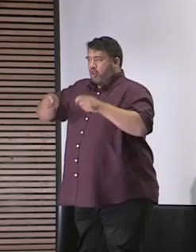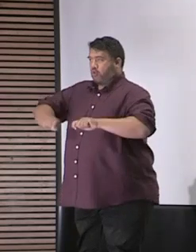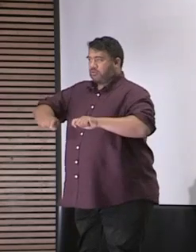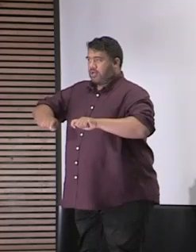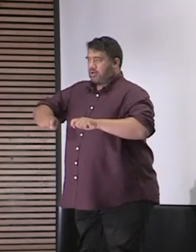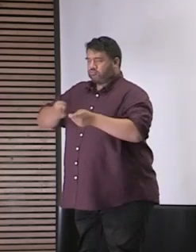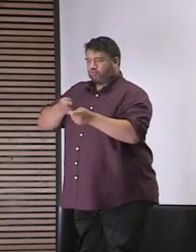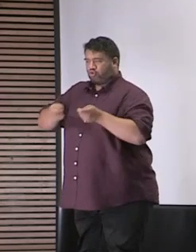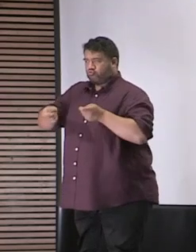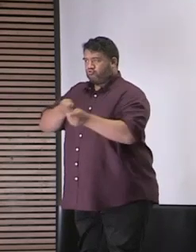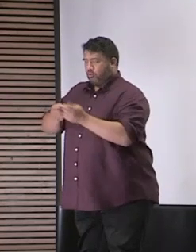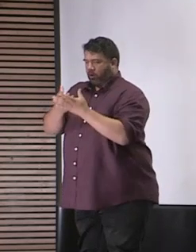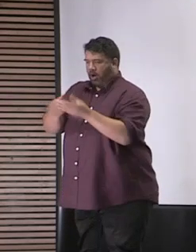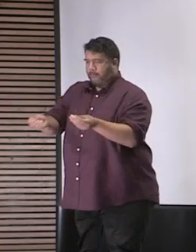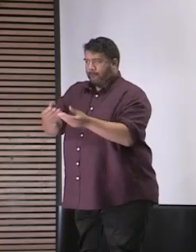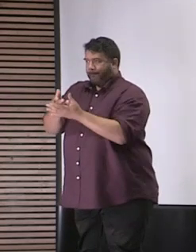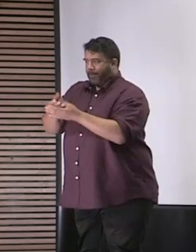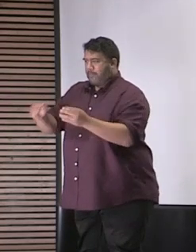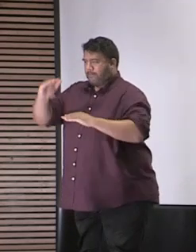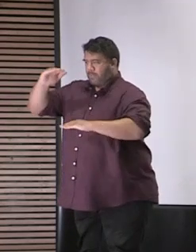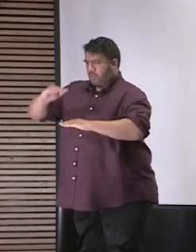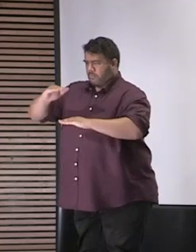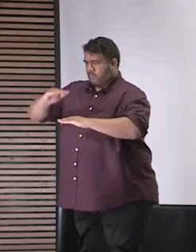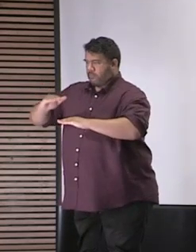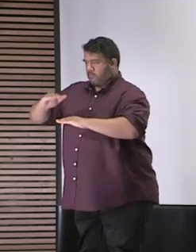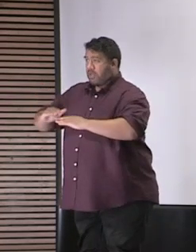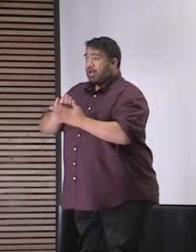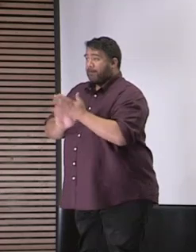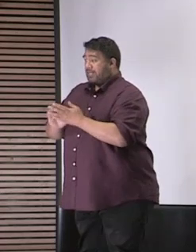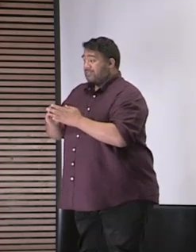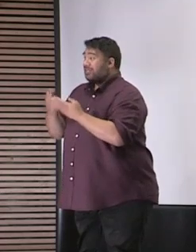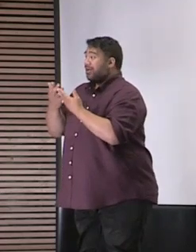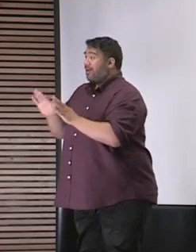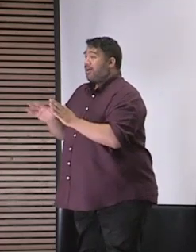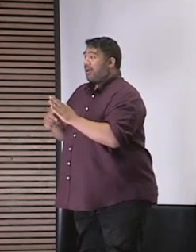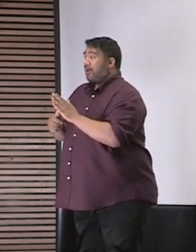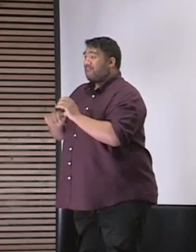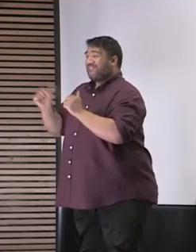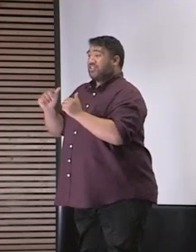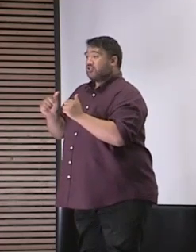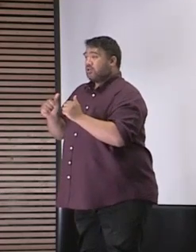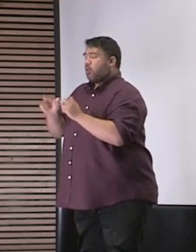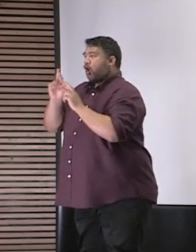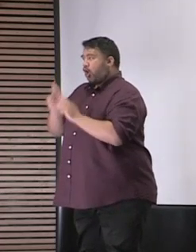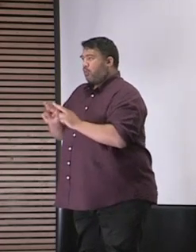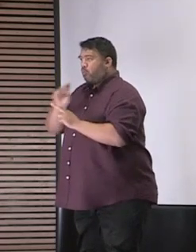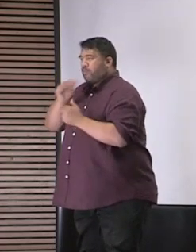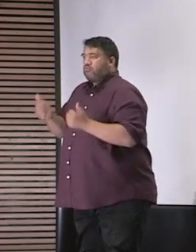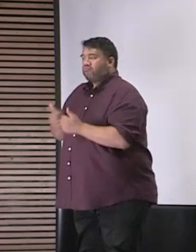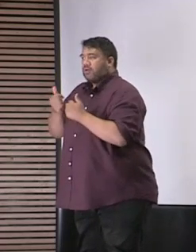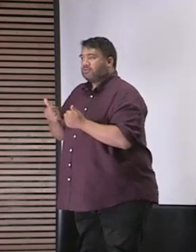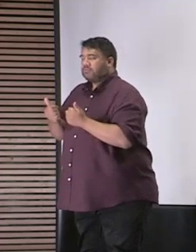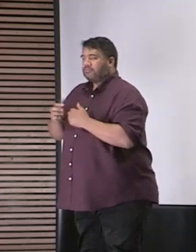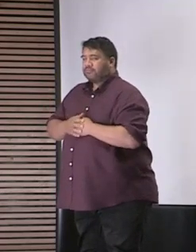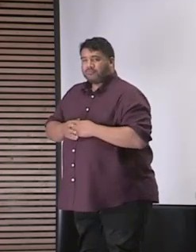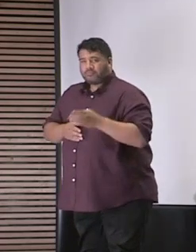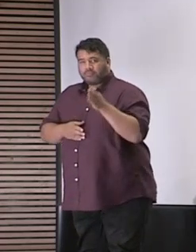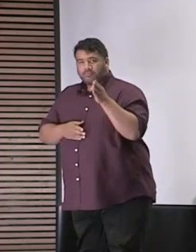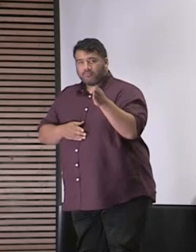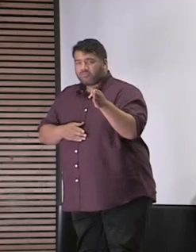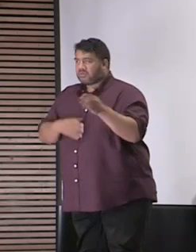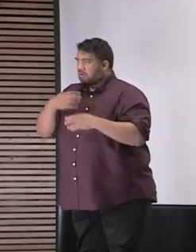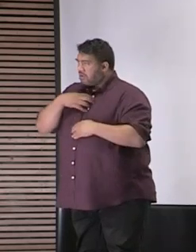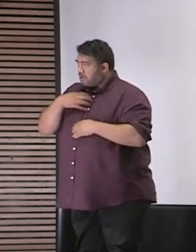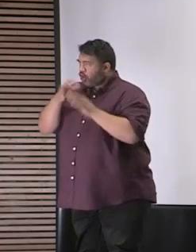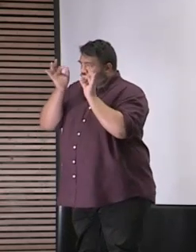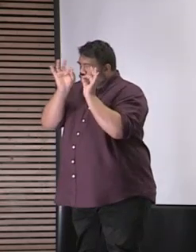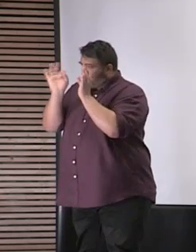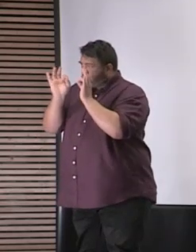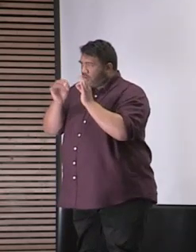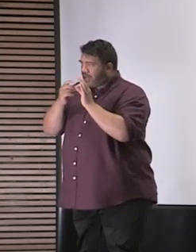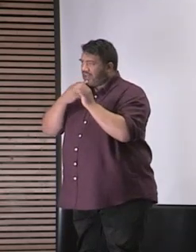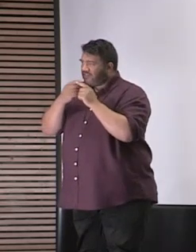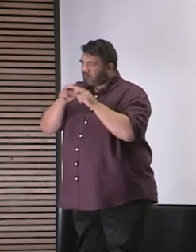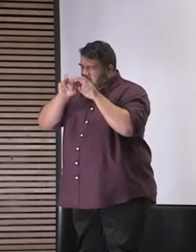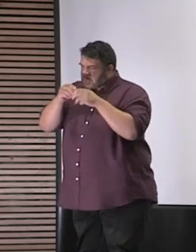hacerlo el público. La